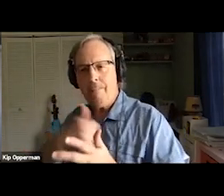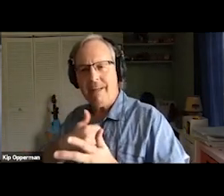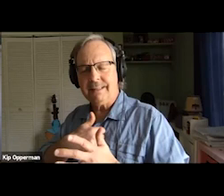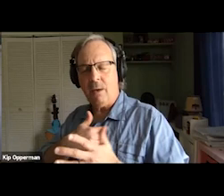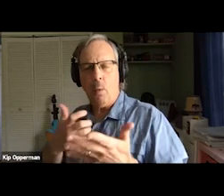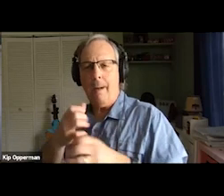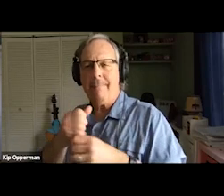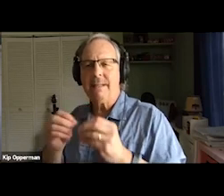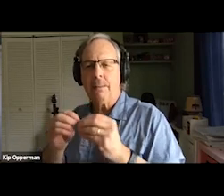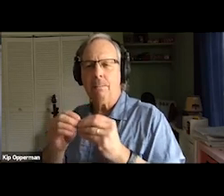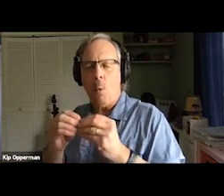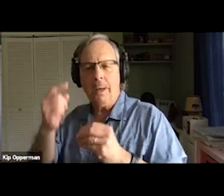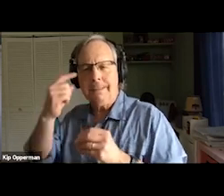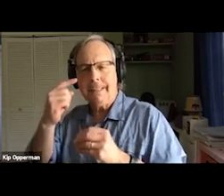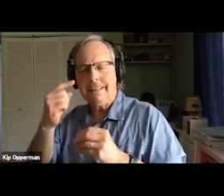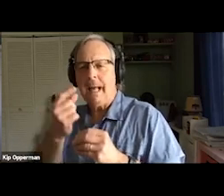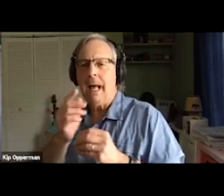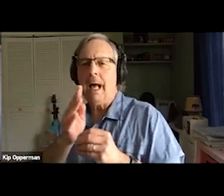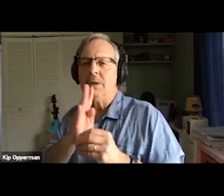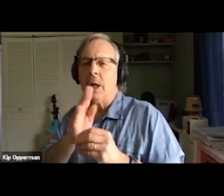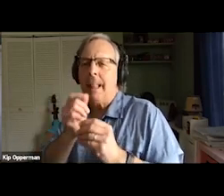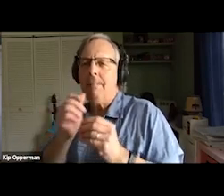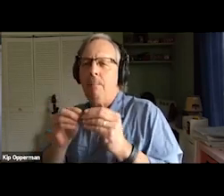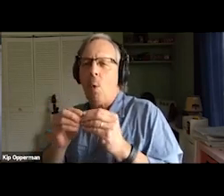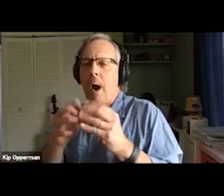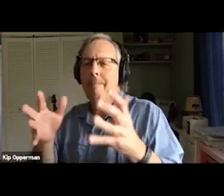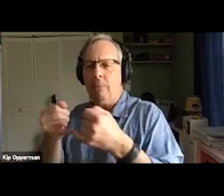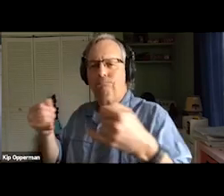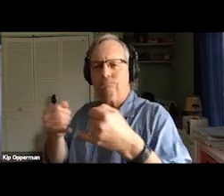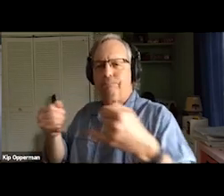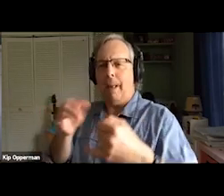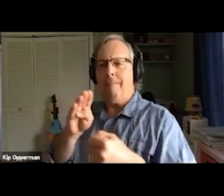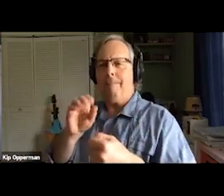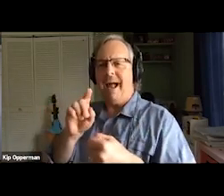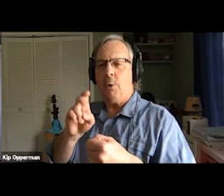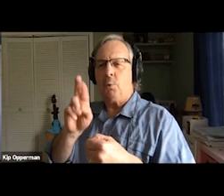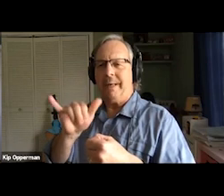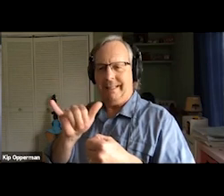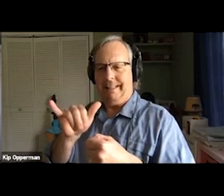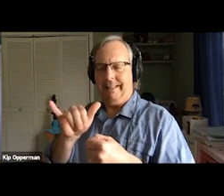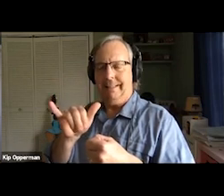Y hablaré sobre los límites un poco más en un minuto. Pensando en eso,